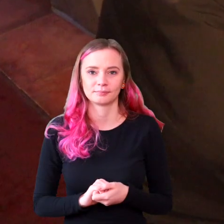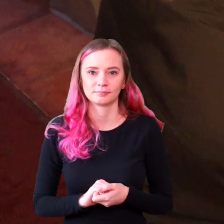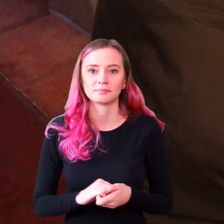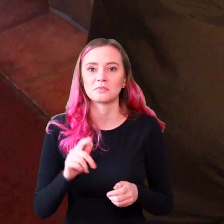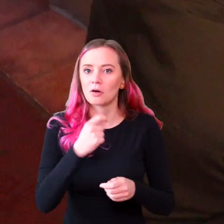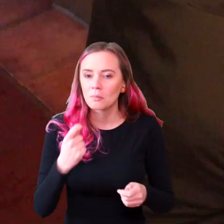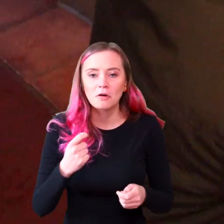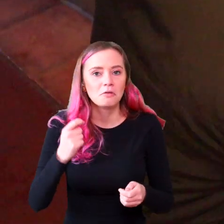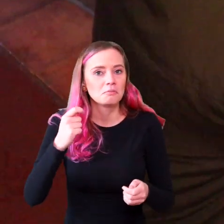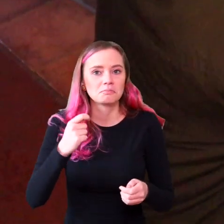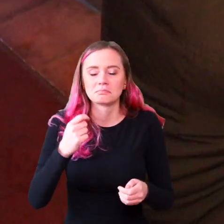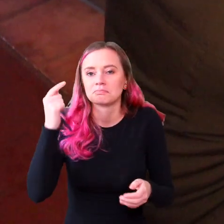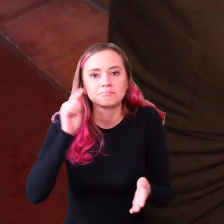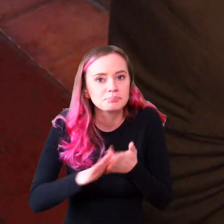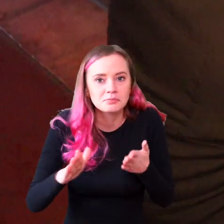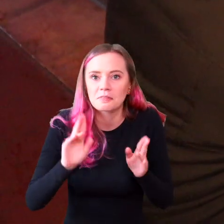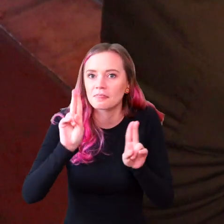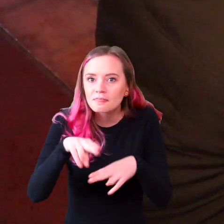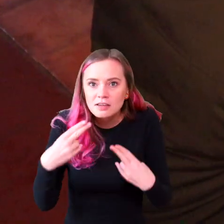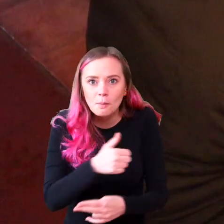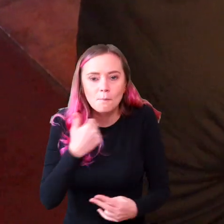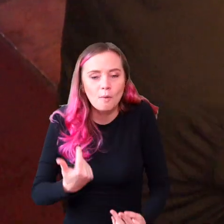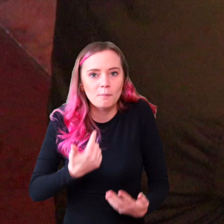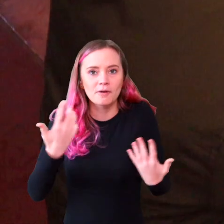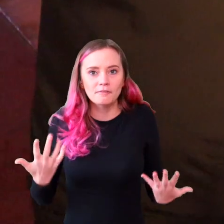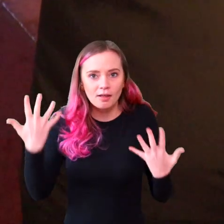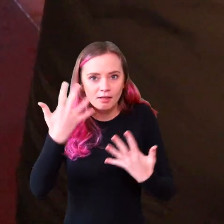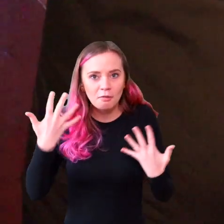Tak tohle jsem ještě nikdy v životě neviděl! Je to jako retro trouba.